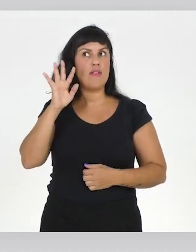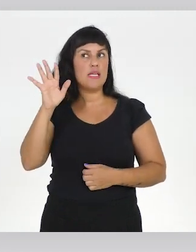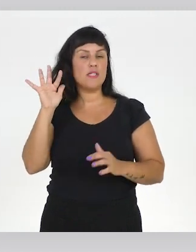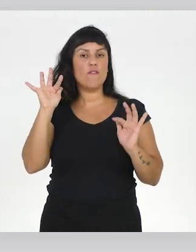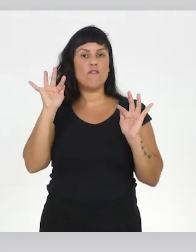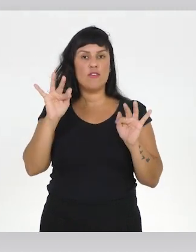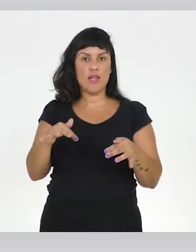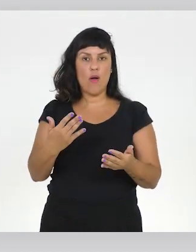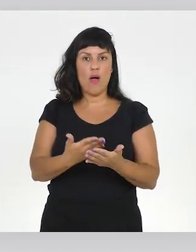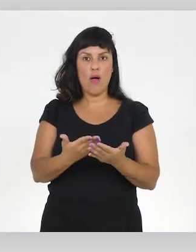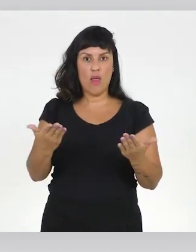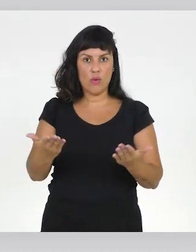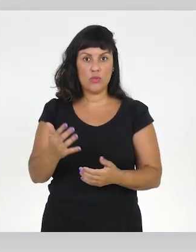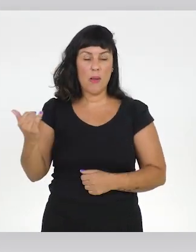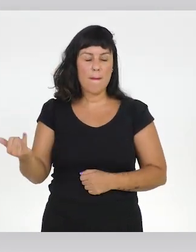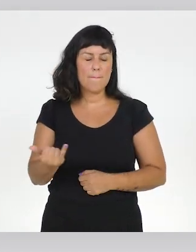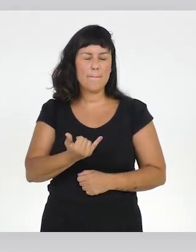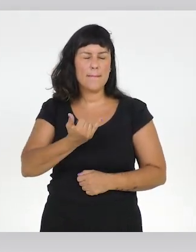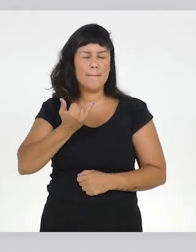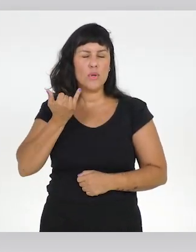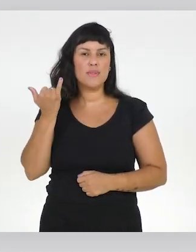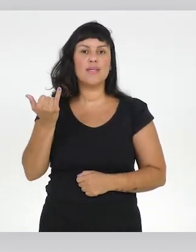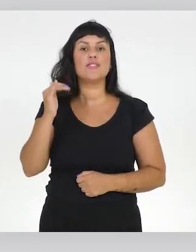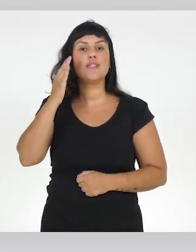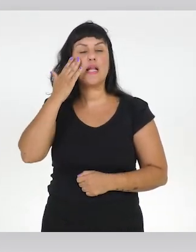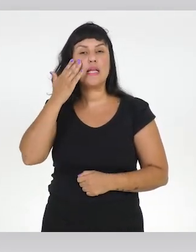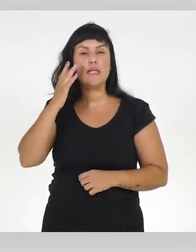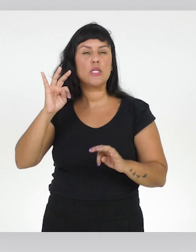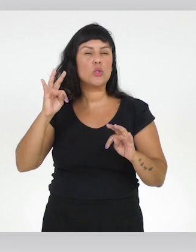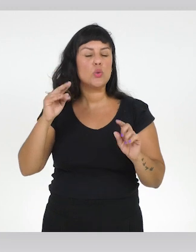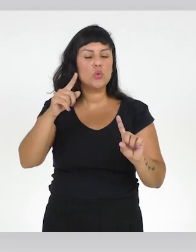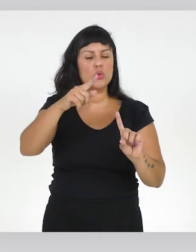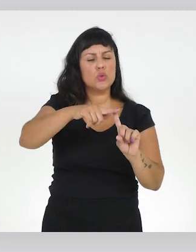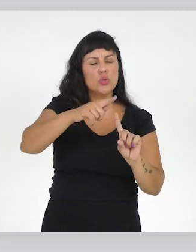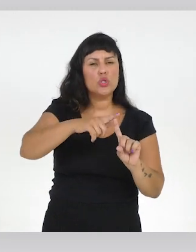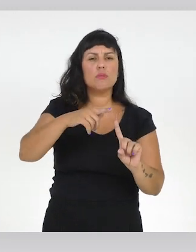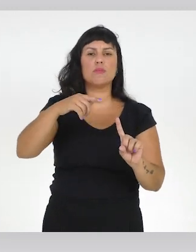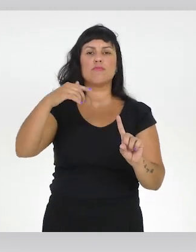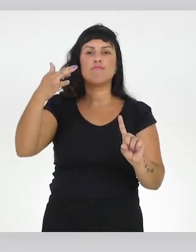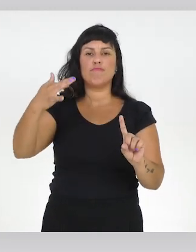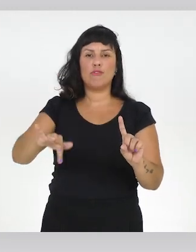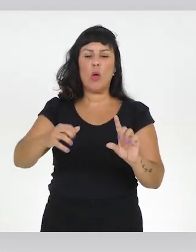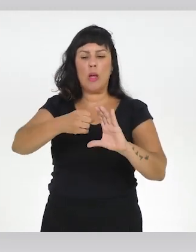as formas que os tratamentos fisioterapêuticos influenciam nessa dor,